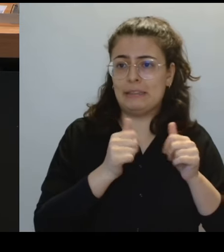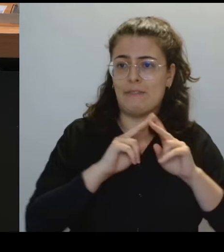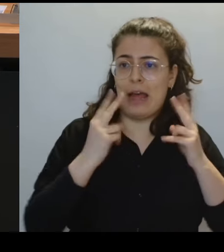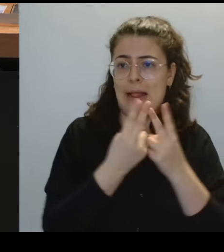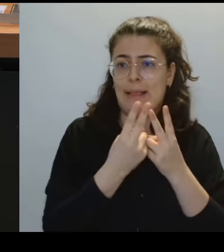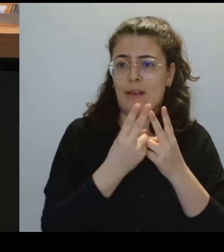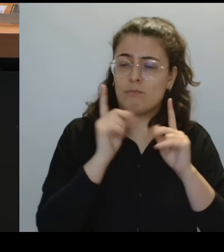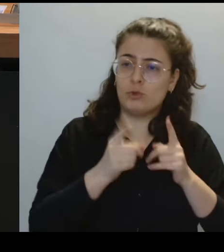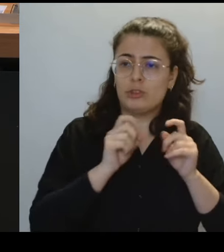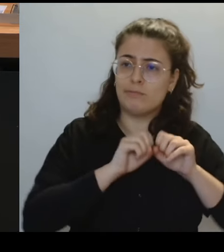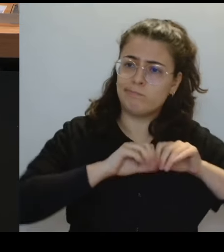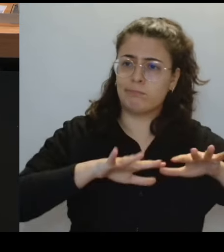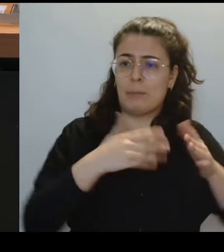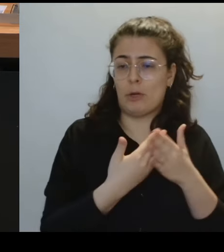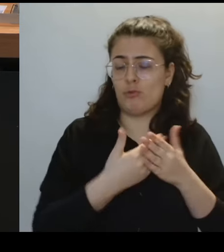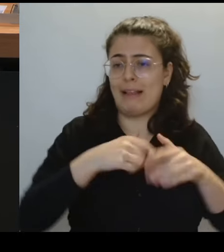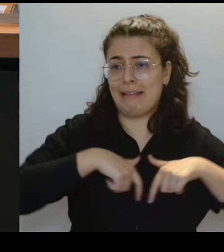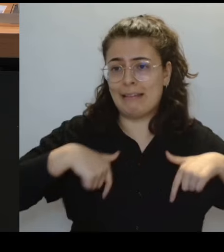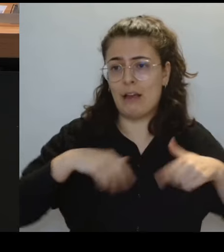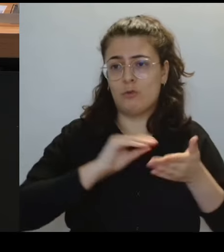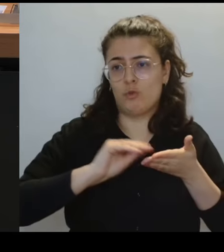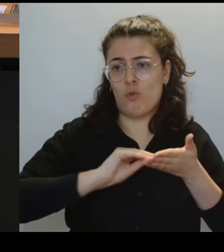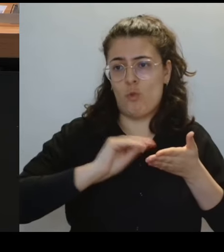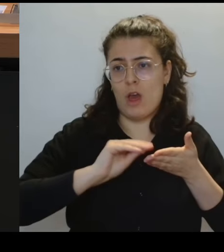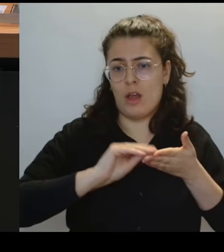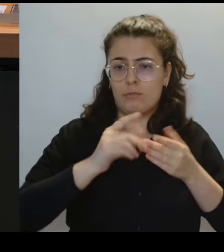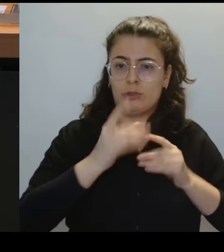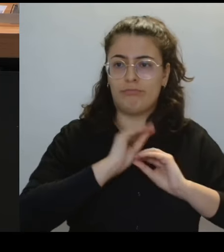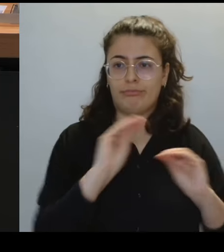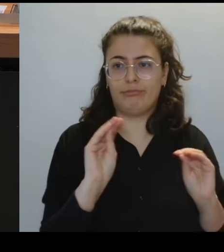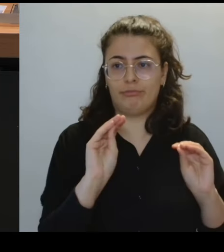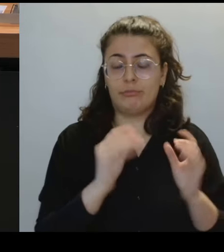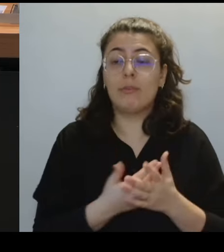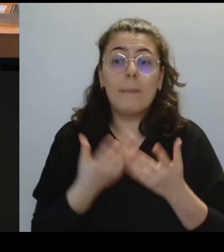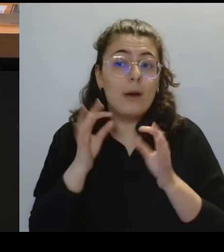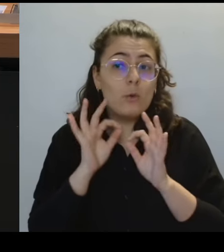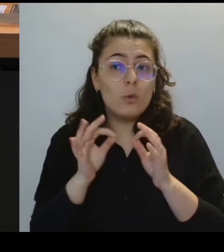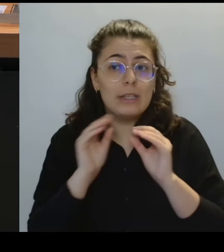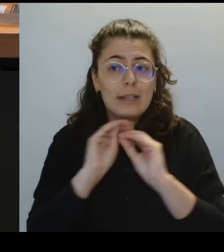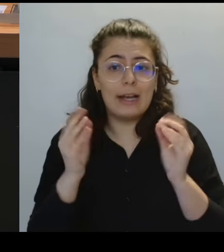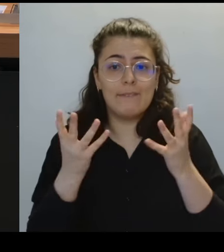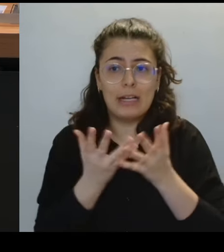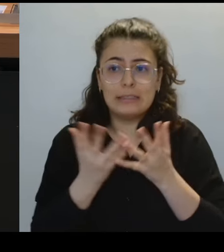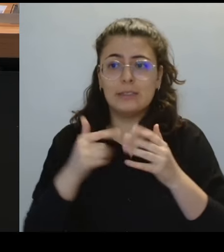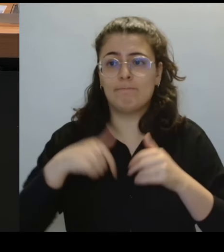Dabei ist die gute Nachricht: Es gibt bereits ein Berliner Landesprogramm Integrierte Versorgung.